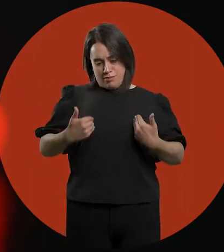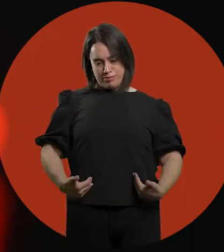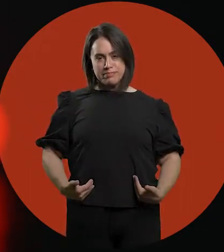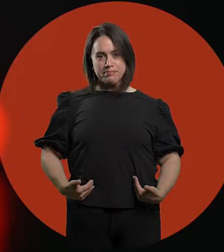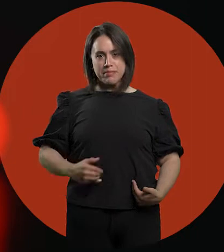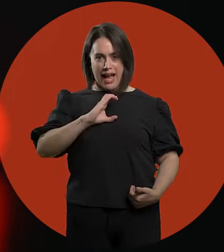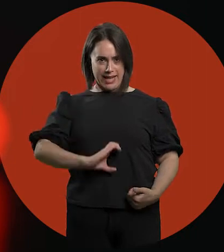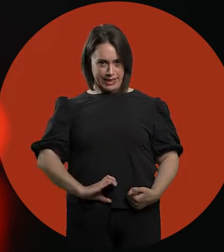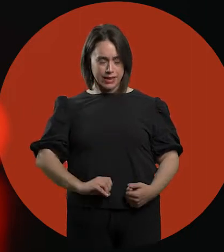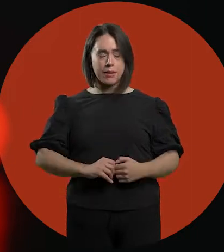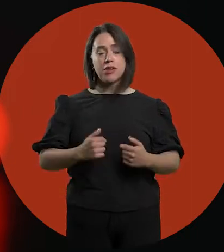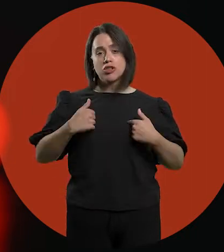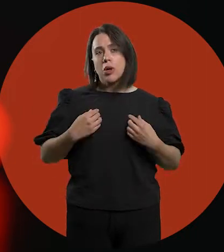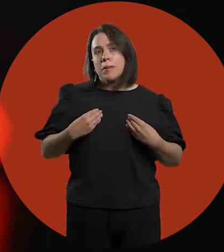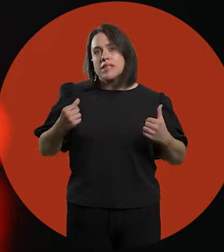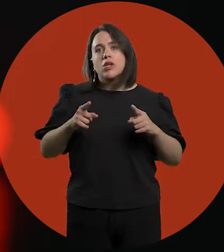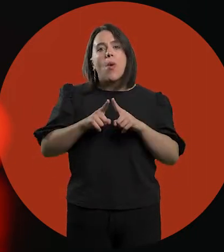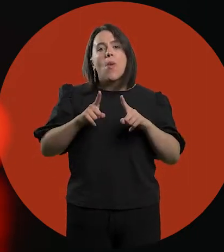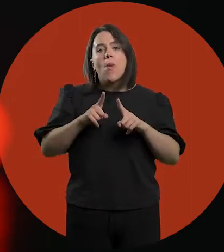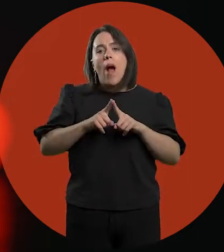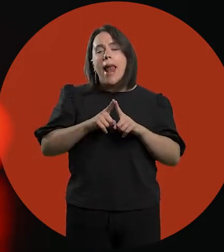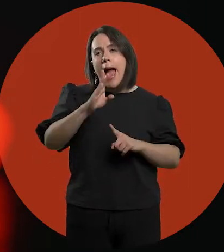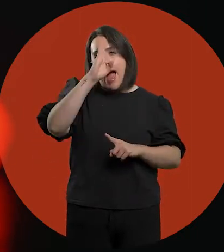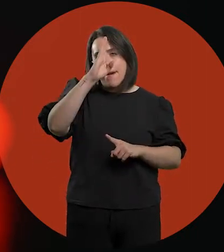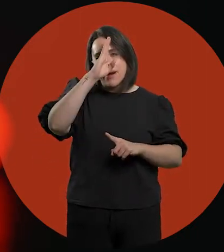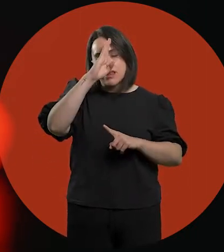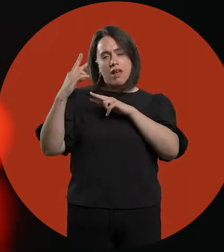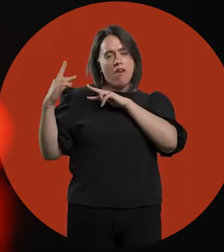Yo me considero una aprendiz eterna y no solo porque estoy en Aprendices,